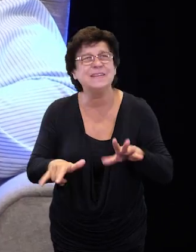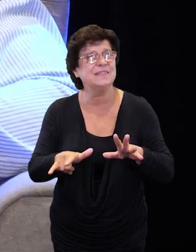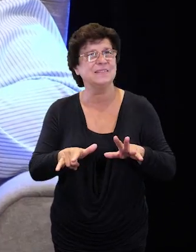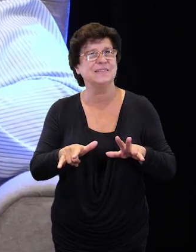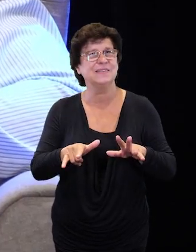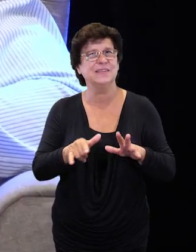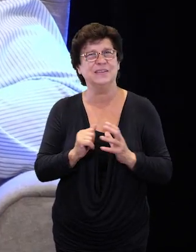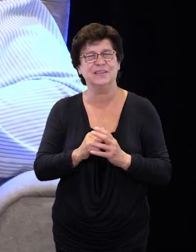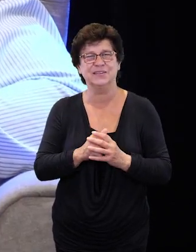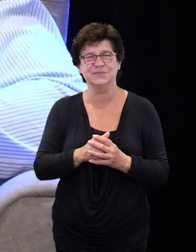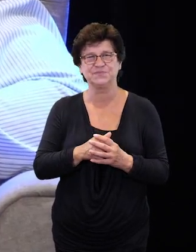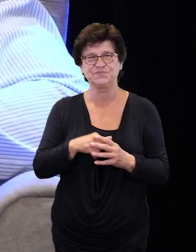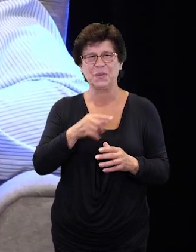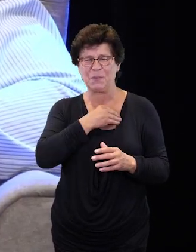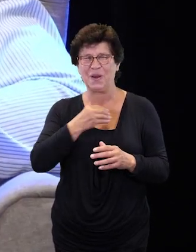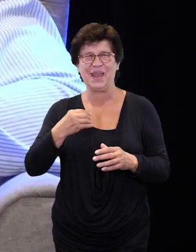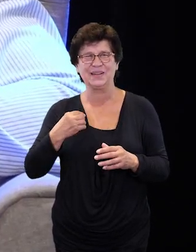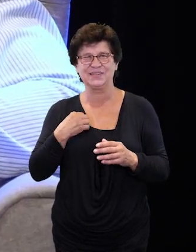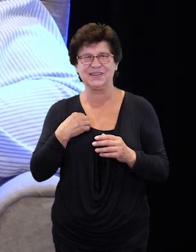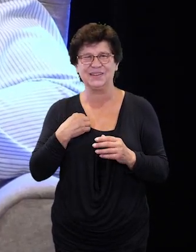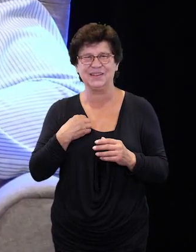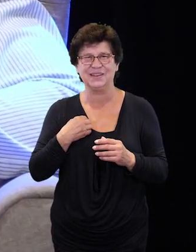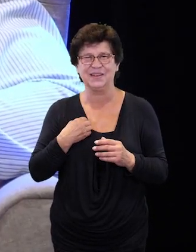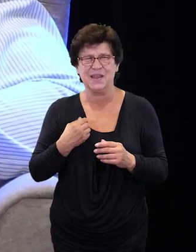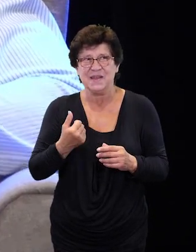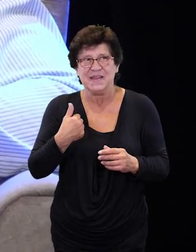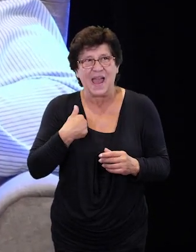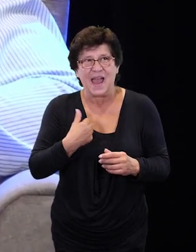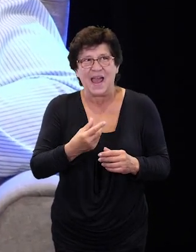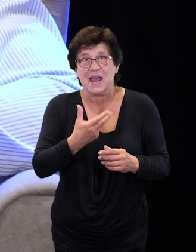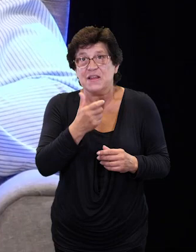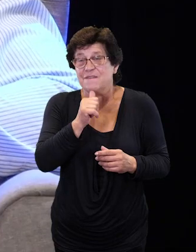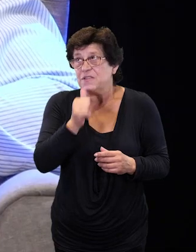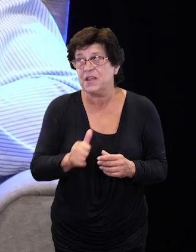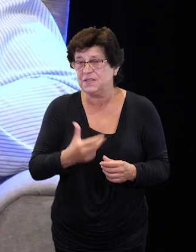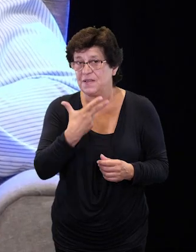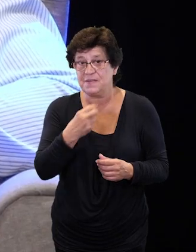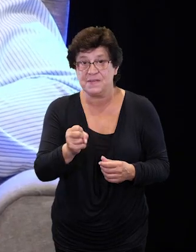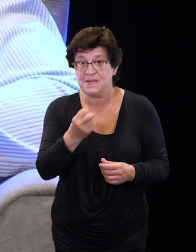ale mamy to jako Polacy. Nigdy w życiu nie widziałem pacjenta, może raz w życiu, który by się załamał